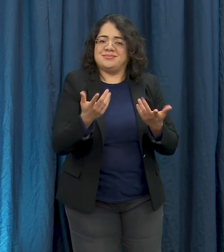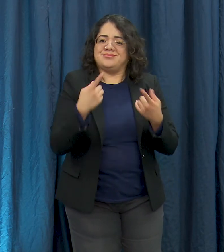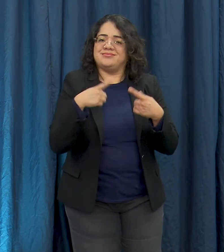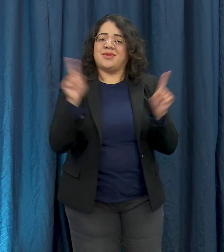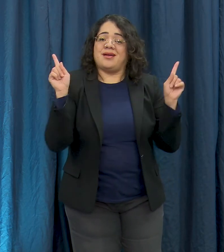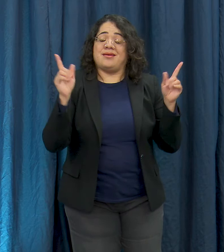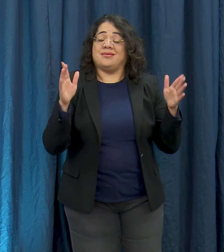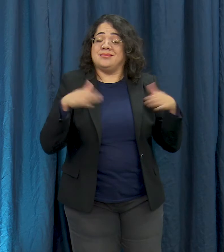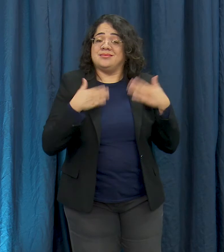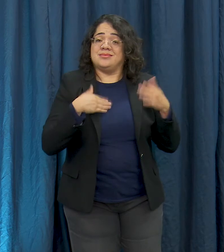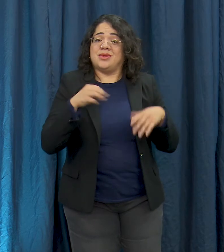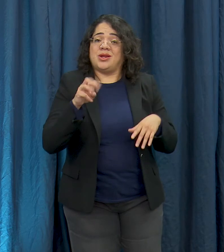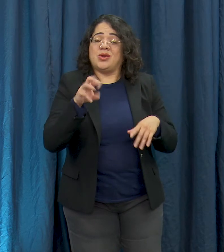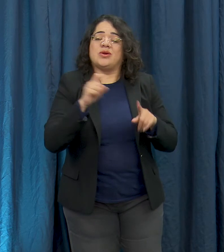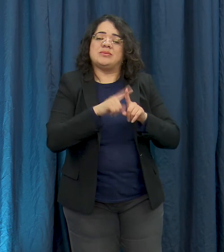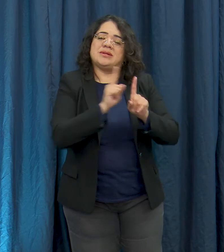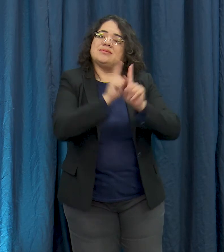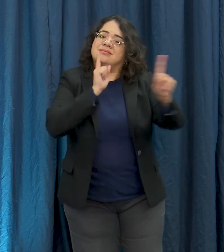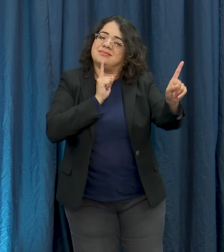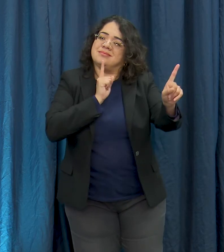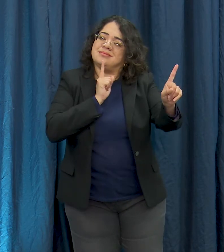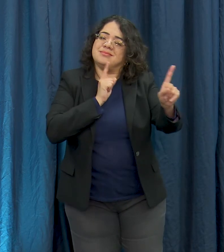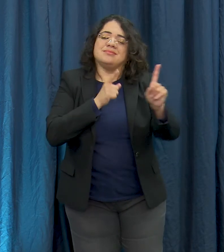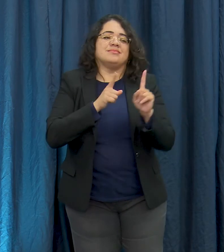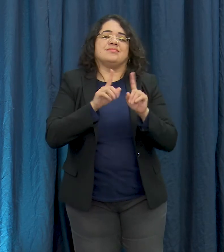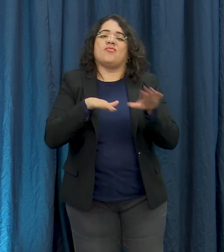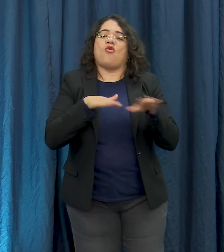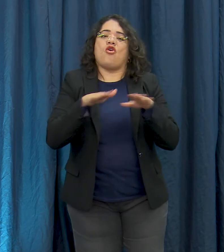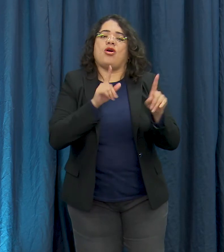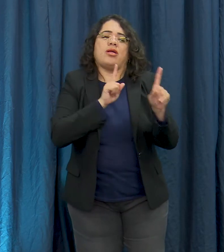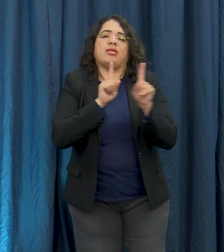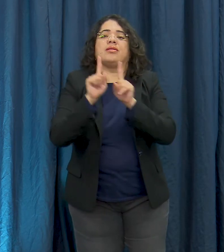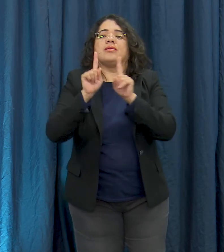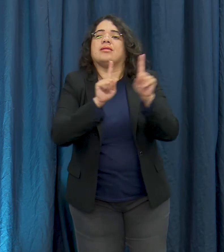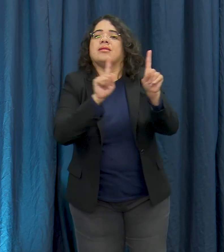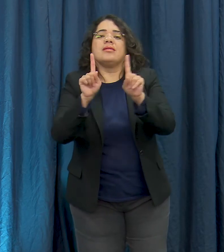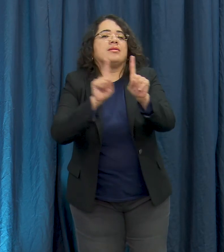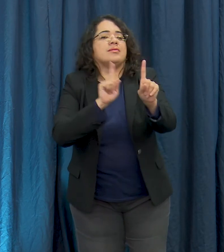hasta nueva Viso estos Caminos esta abierto z-- al público y se pueden